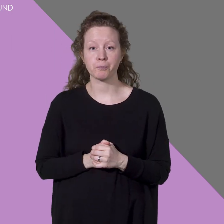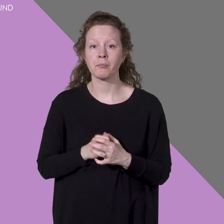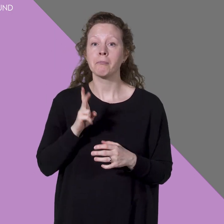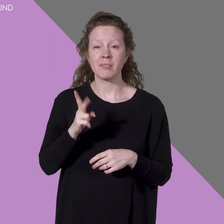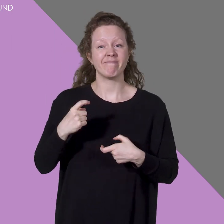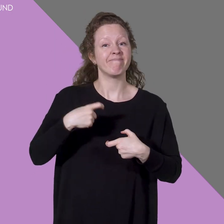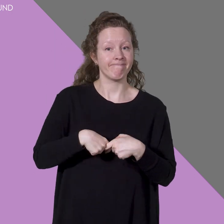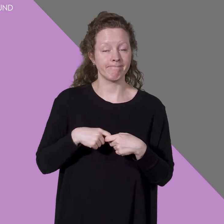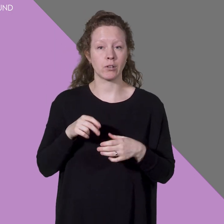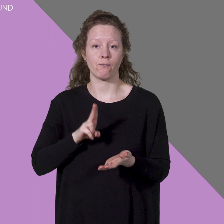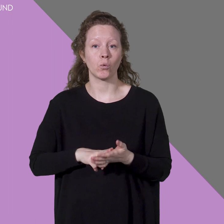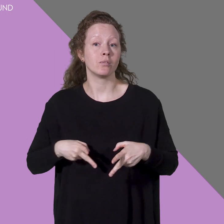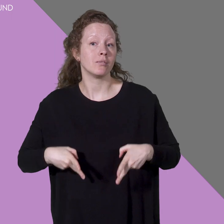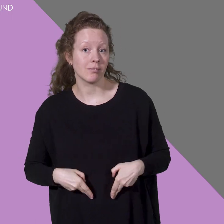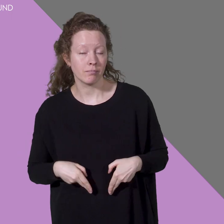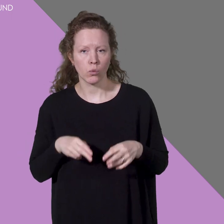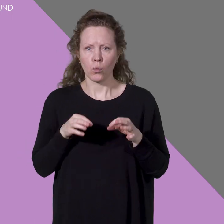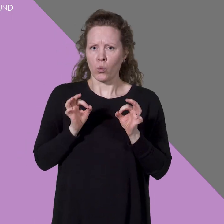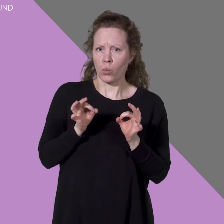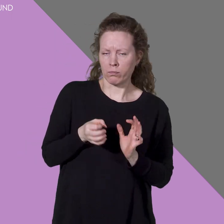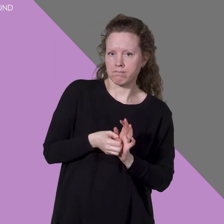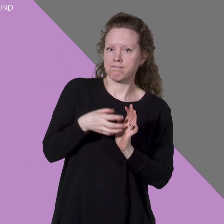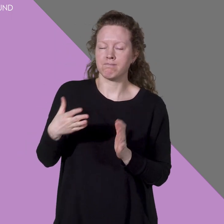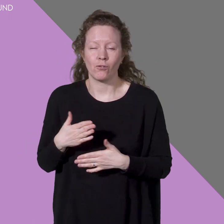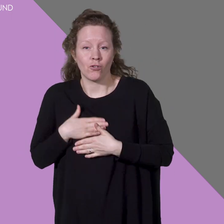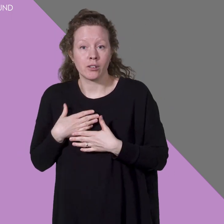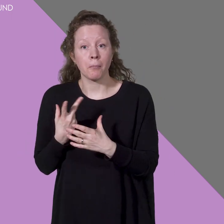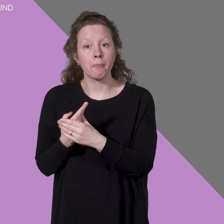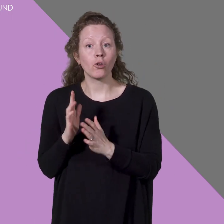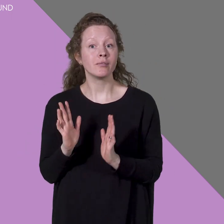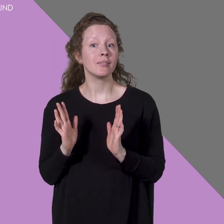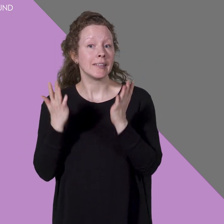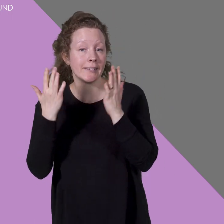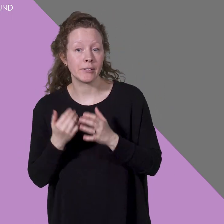tvångssterilisering, och om dess följder i ett förälskat pars liv.